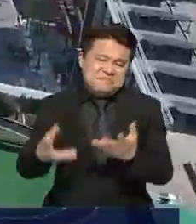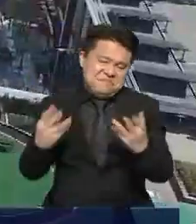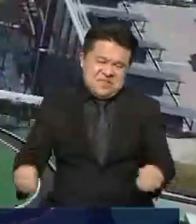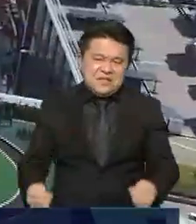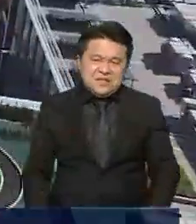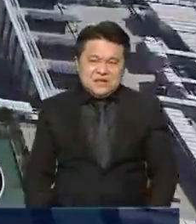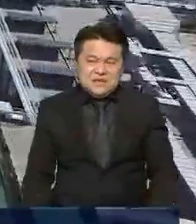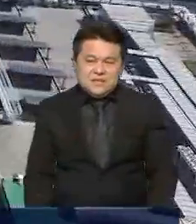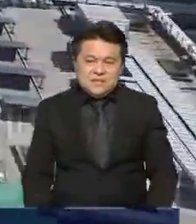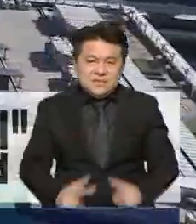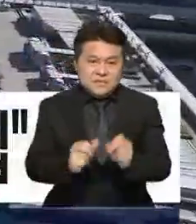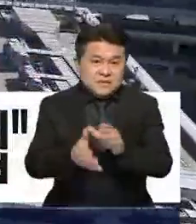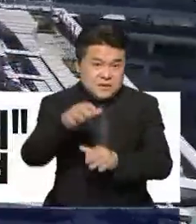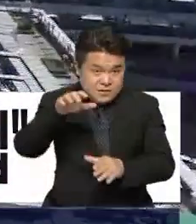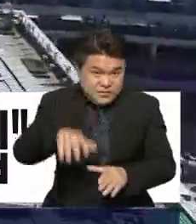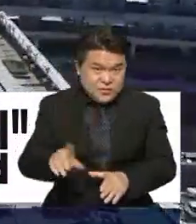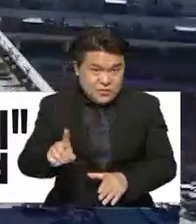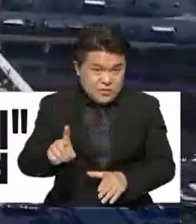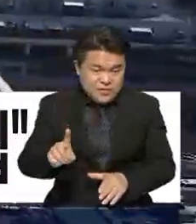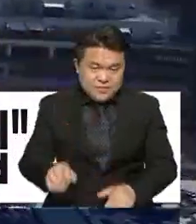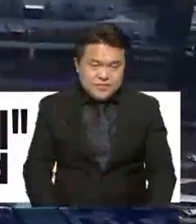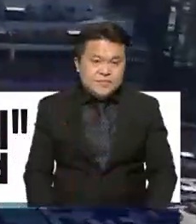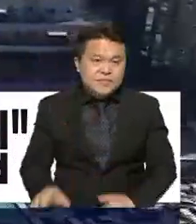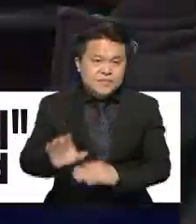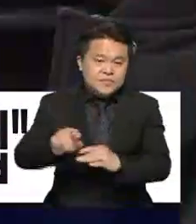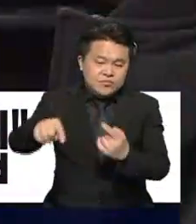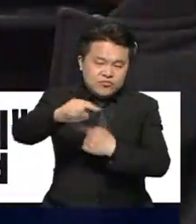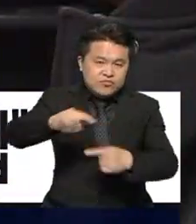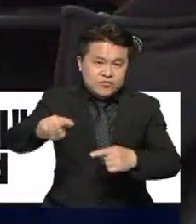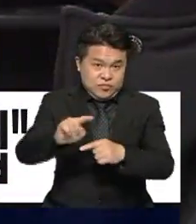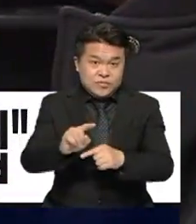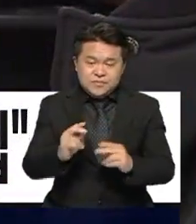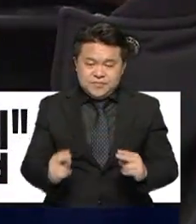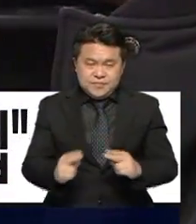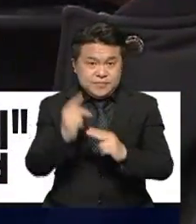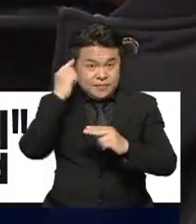(기자) 성남시에는 팹리스, 즉 시스템 반도체 설계 전문기업들이 밀집해